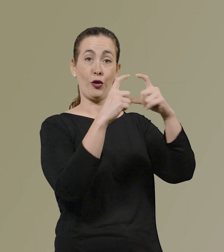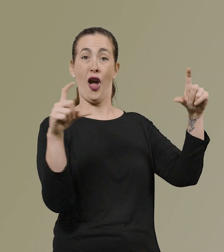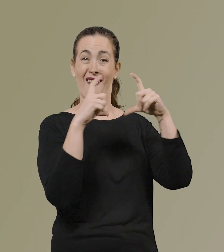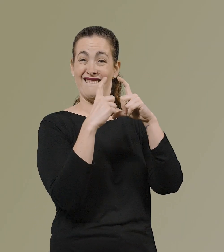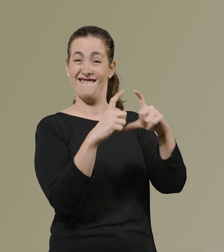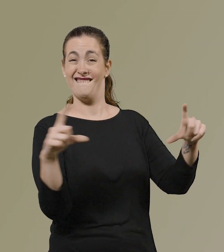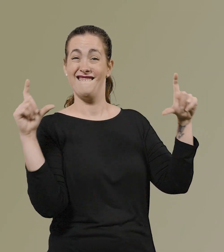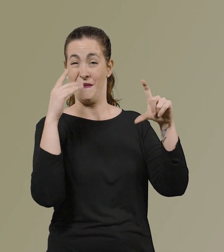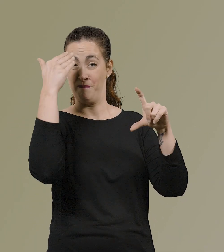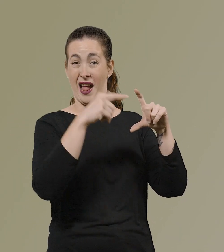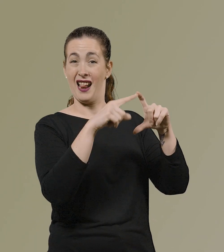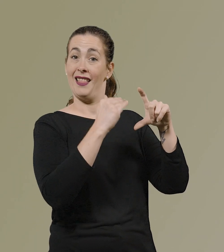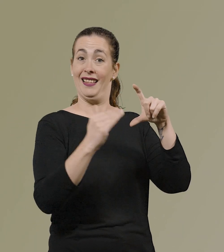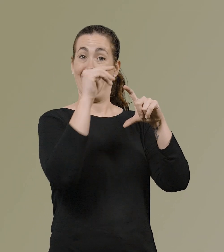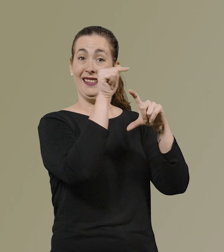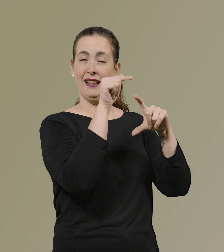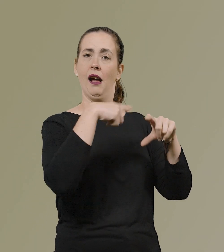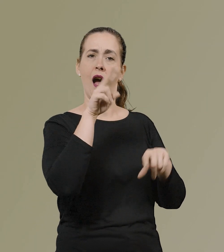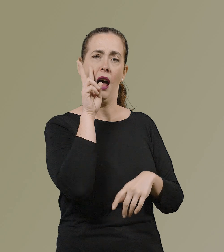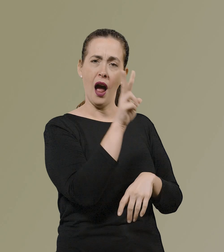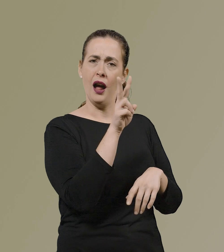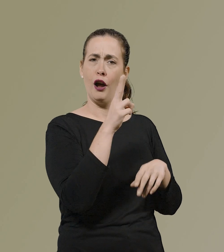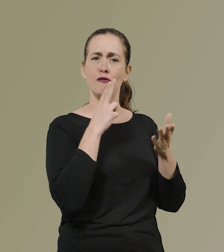Pel damunt de l’arrambador hi veiem diverses col·leccions de plats